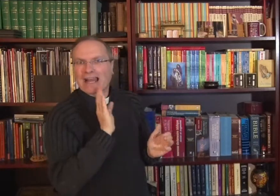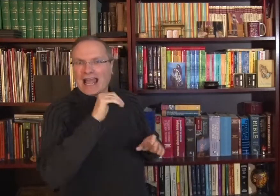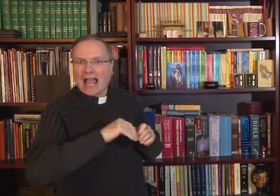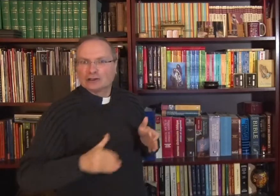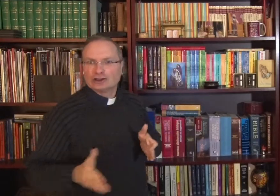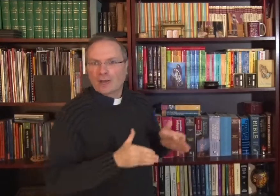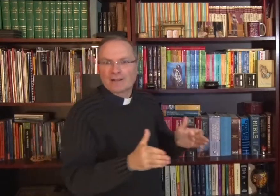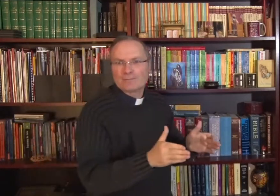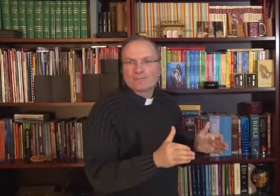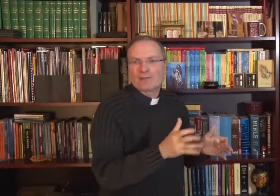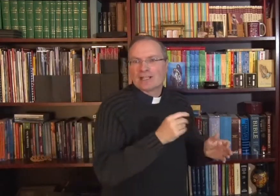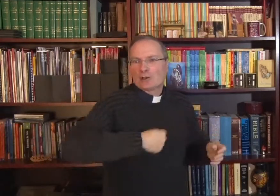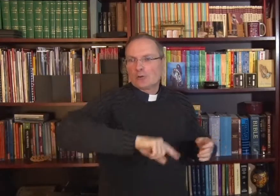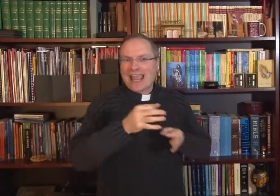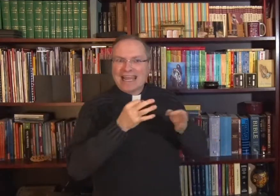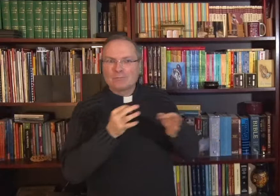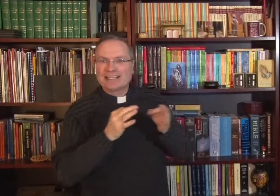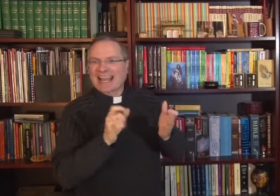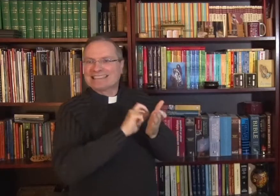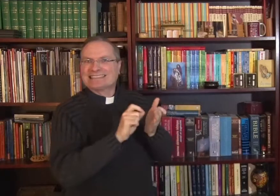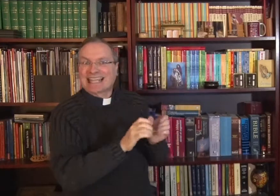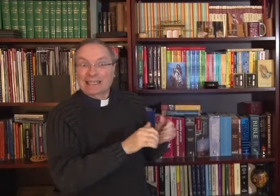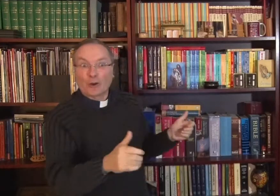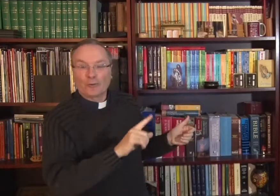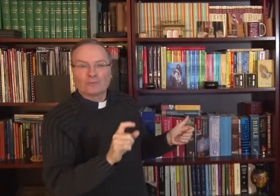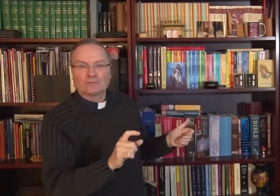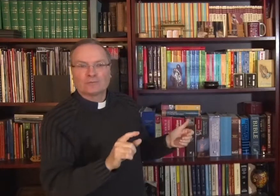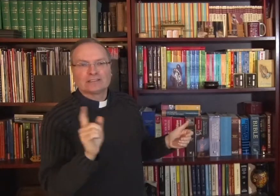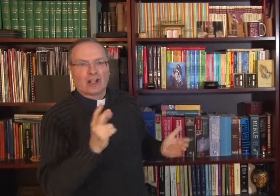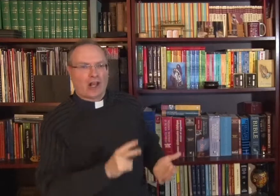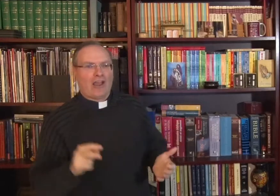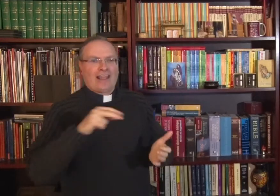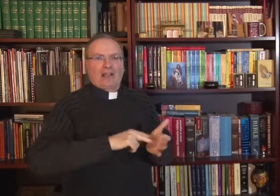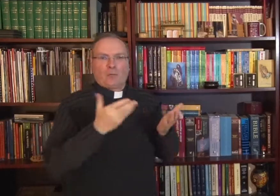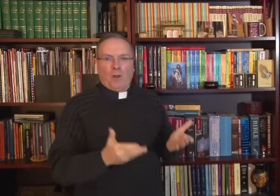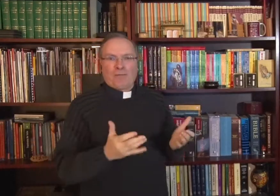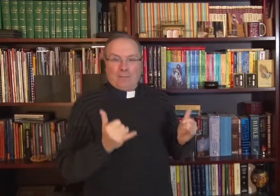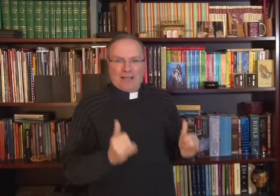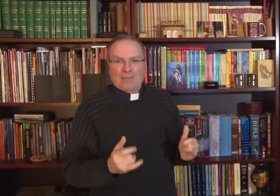en chemin et nous expliquait les Écritures?» Ils se levèrent à ce moment même